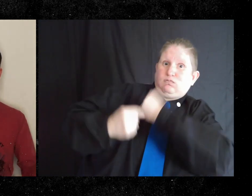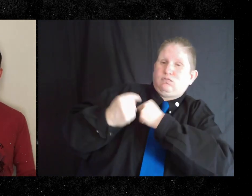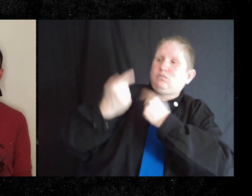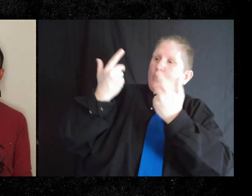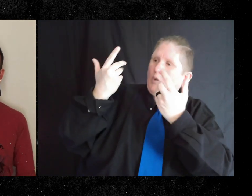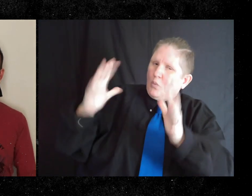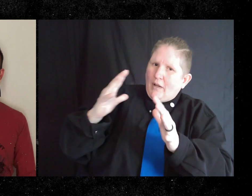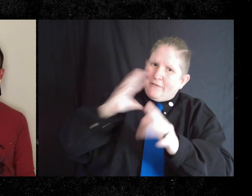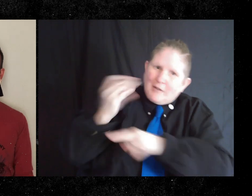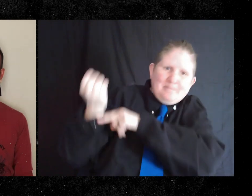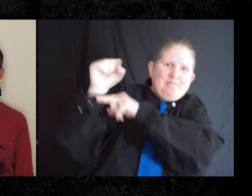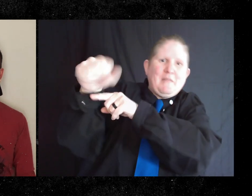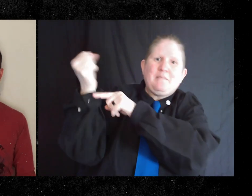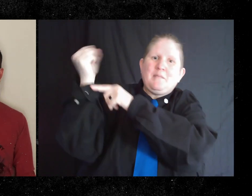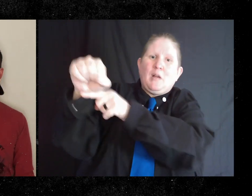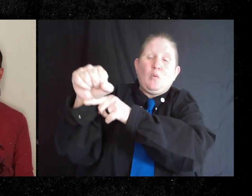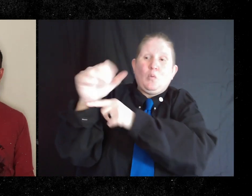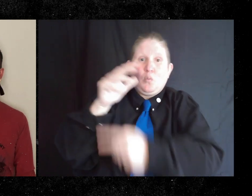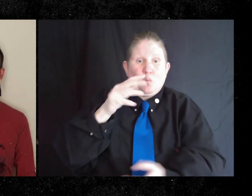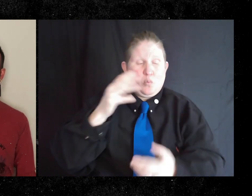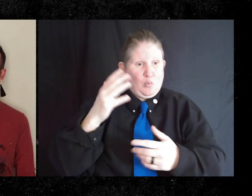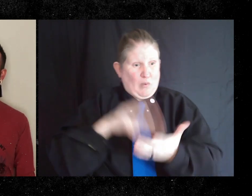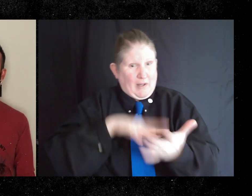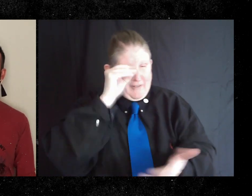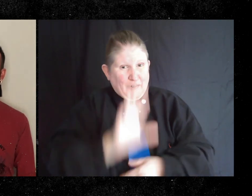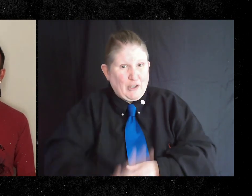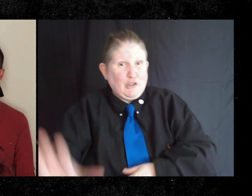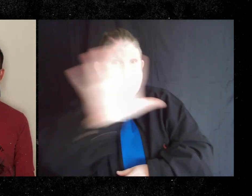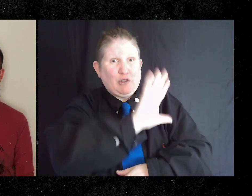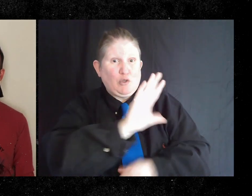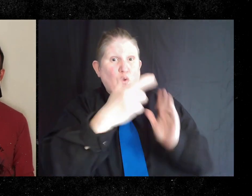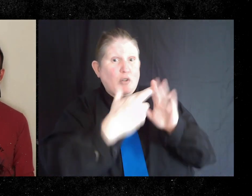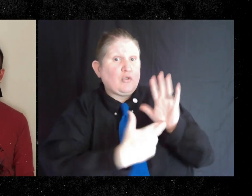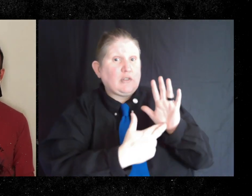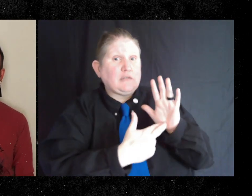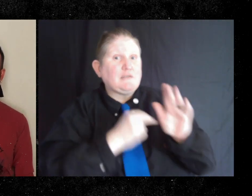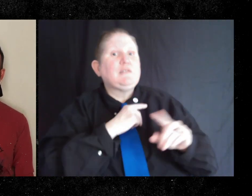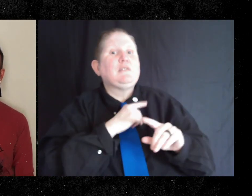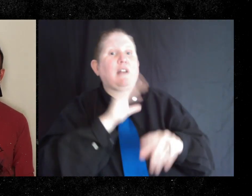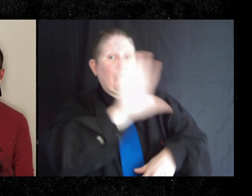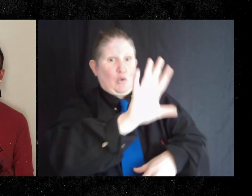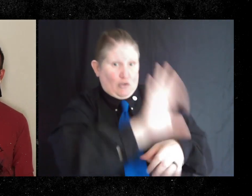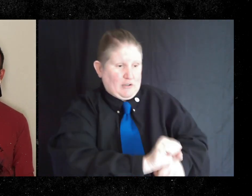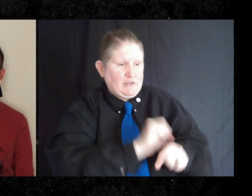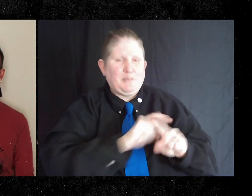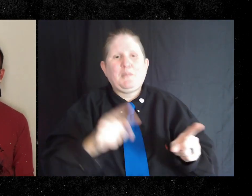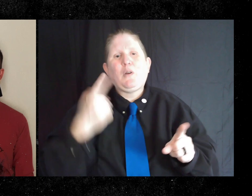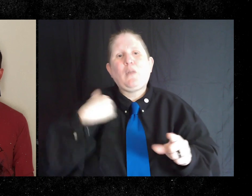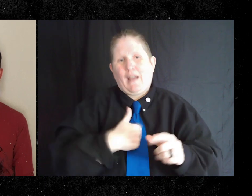que hemos aprendido todas tus canciones pero también hemos cantado solos con voces extrañas y sagradas.